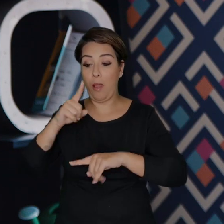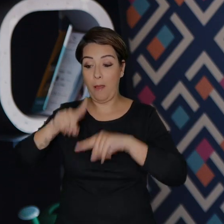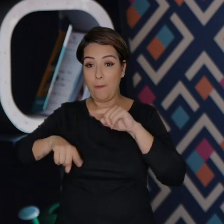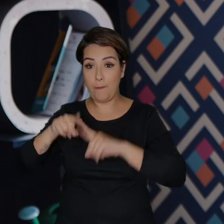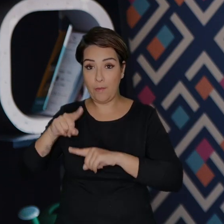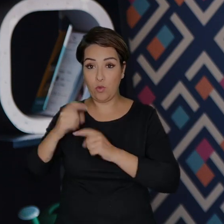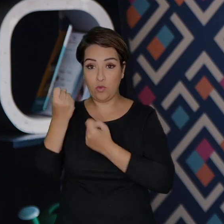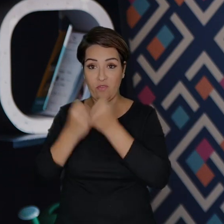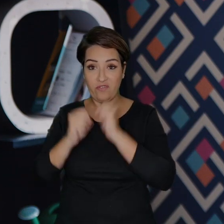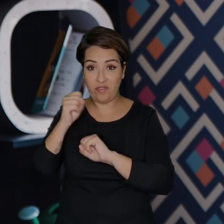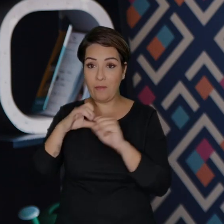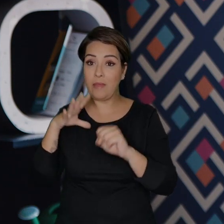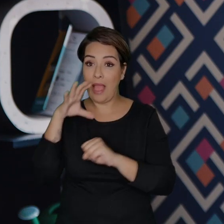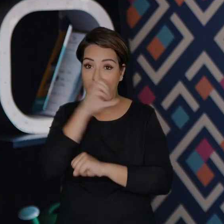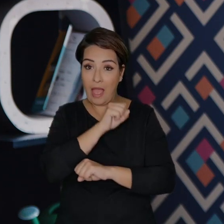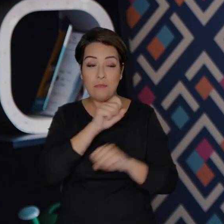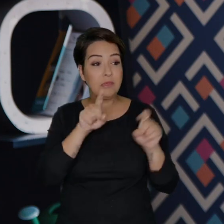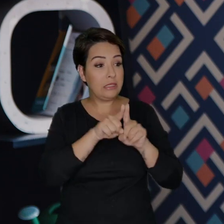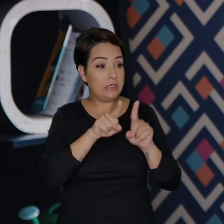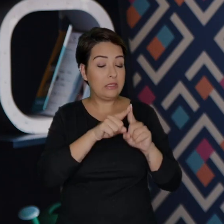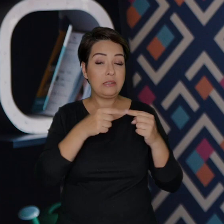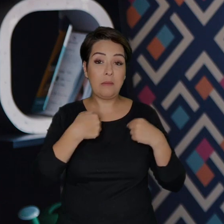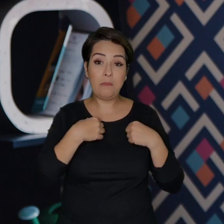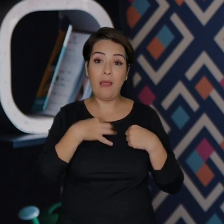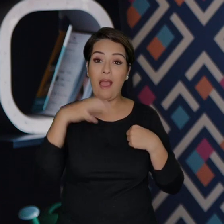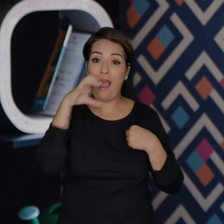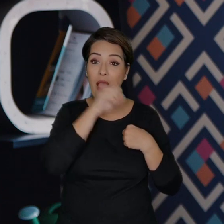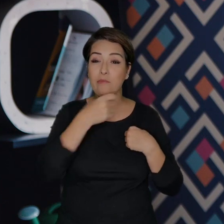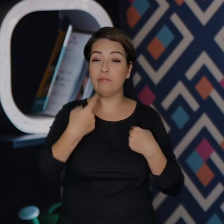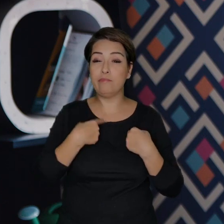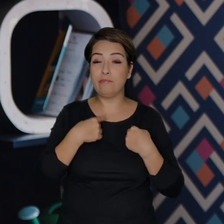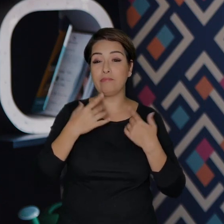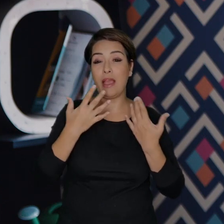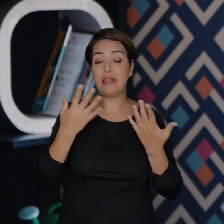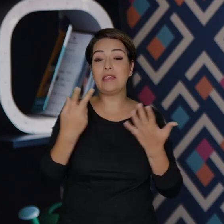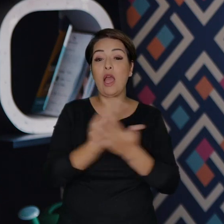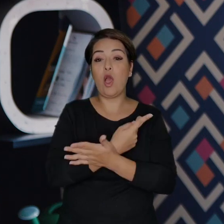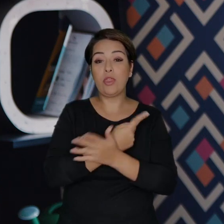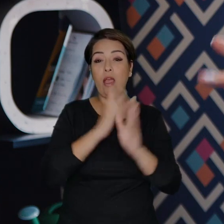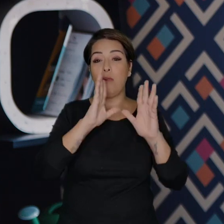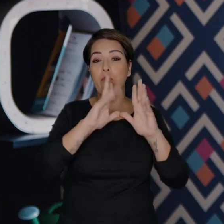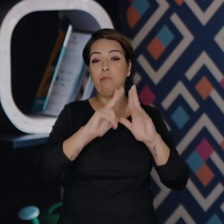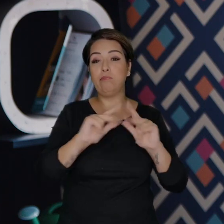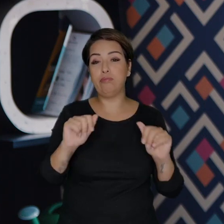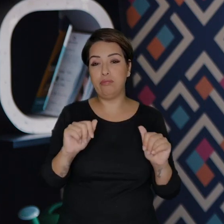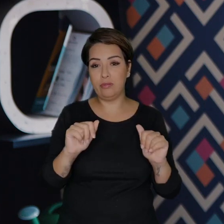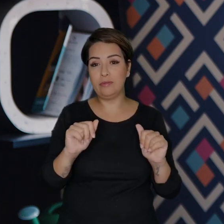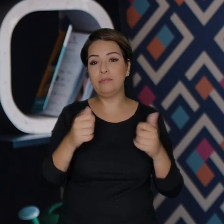Então é uma coisa de produção rápida e consumo rápido também. E que você também acaba